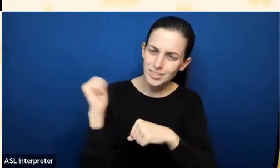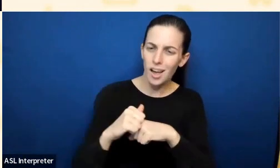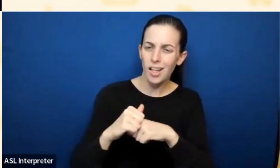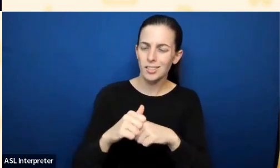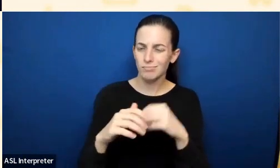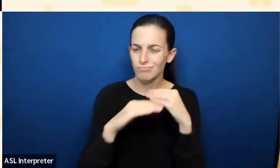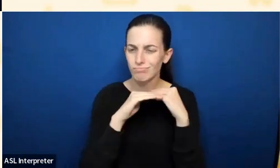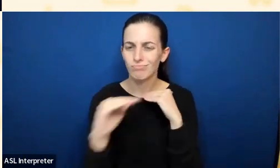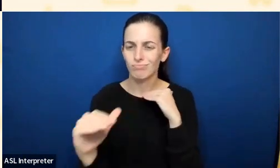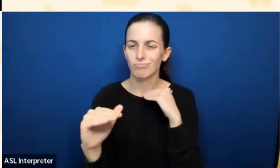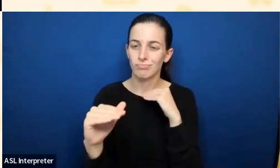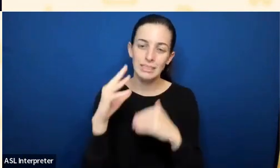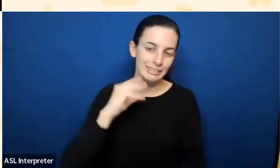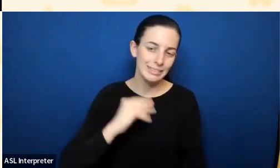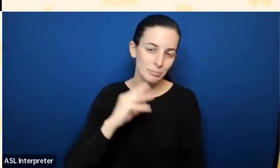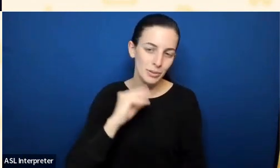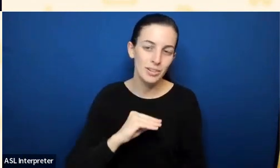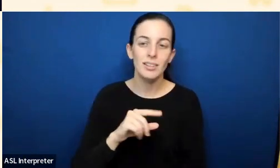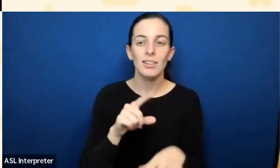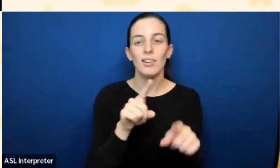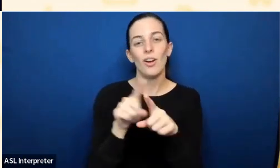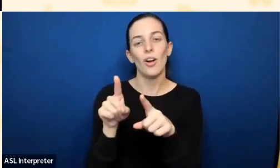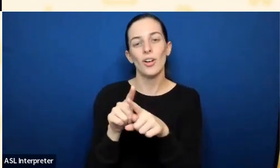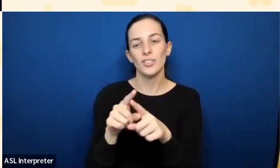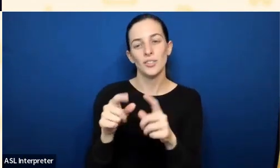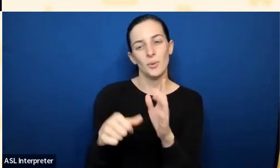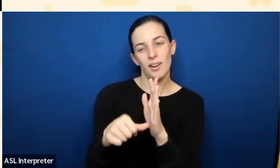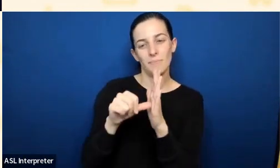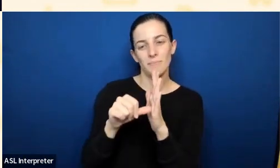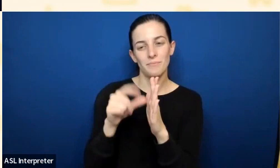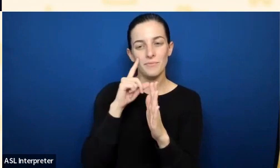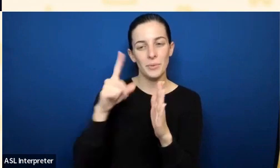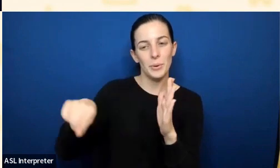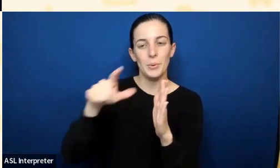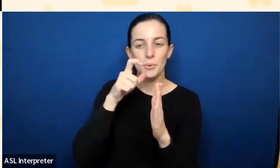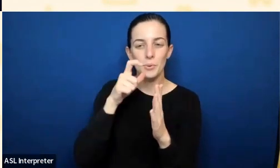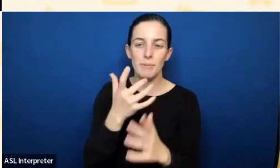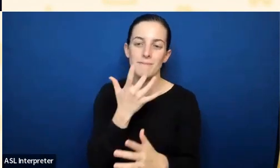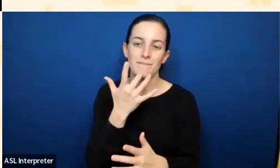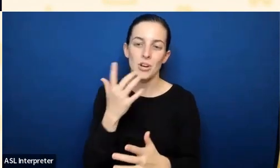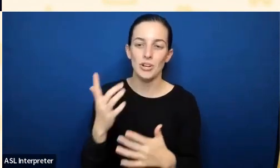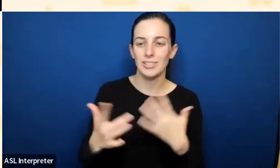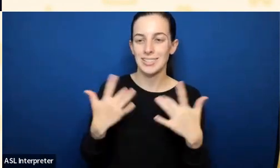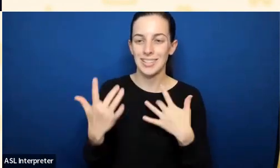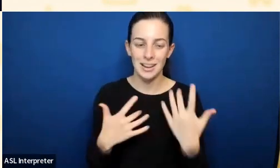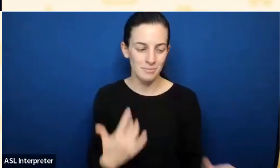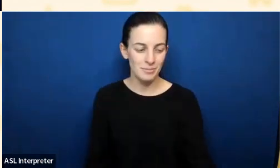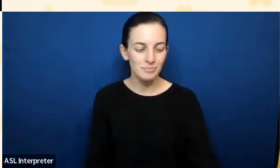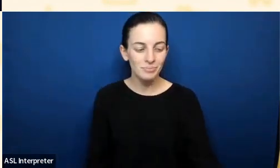y luego darle ese impulso extra a las personas que lo desean. Esa es mi preferencia, pero tengo los ejemplos aquí abajo